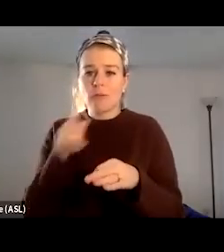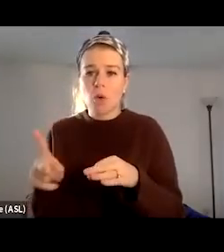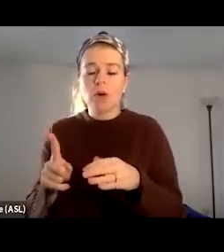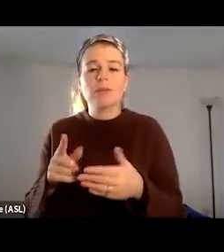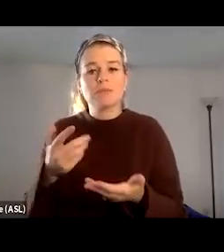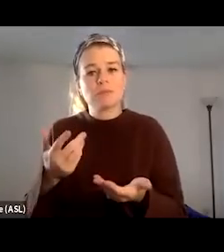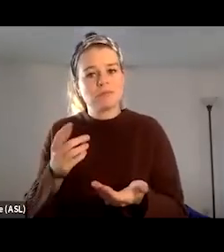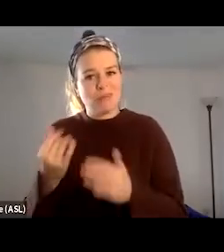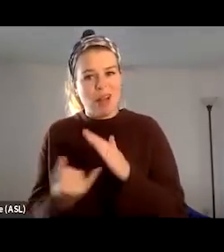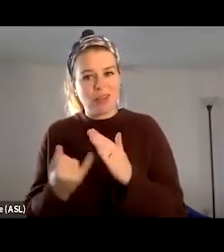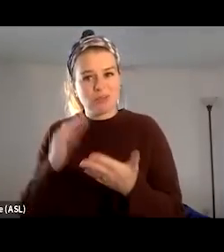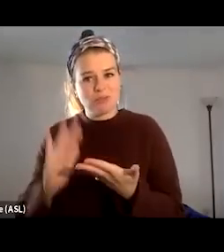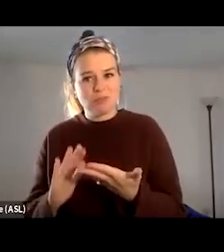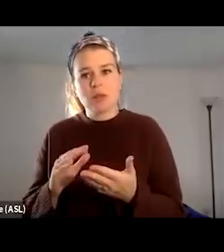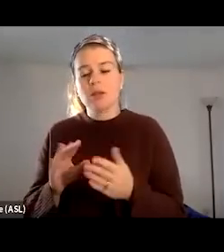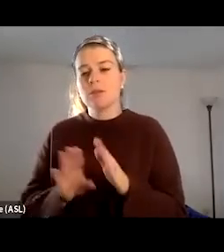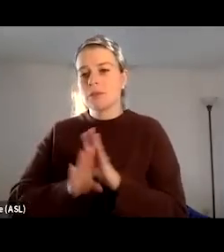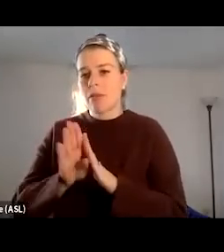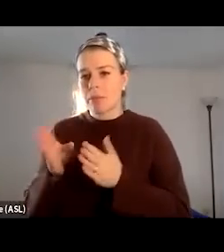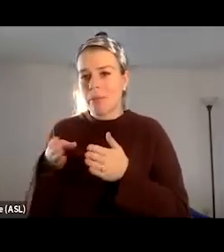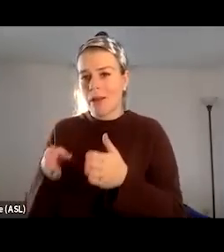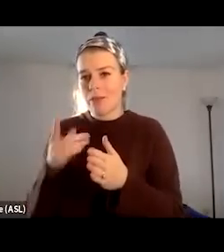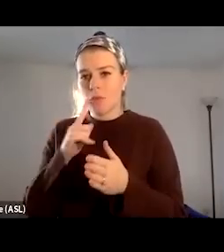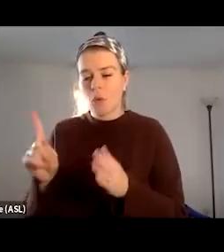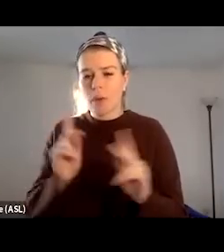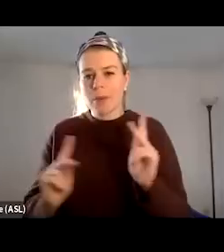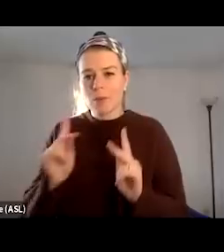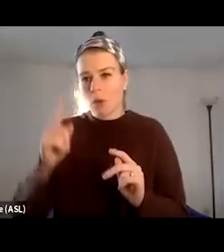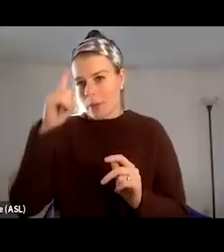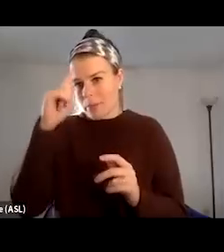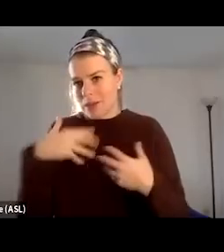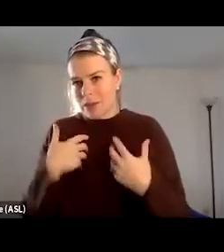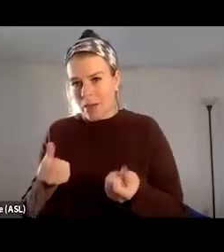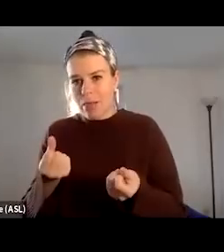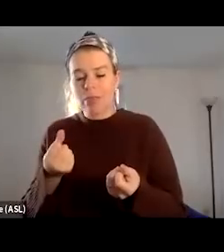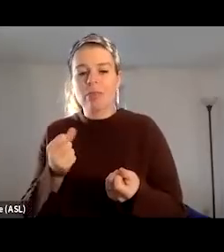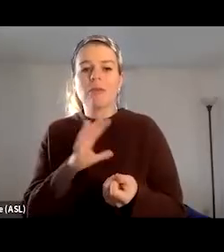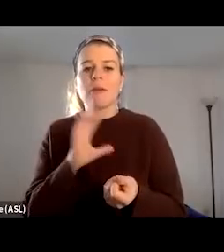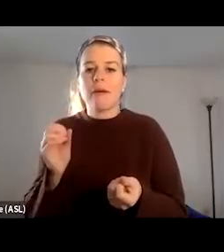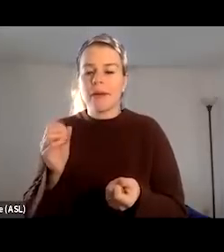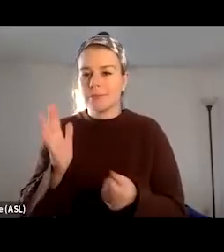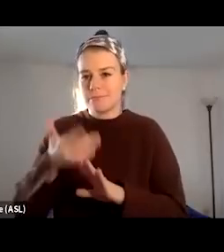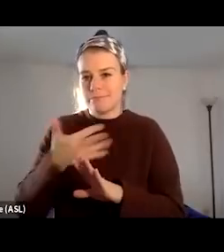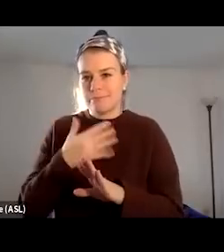y crear caminos hacia la recuperación para las personas con trastornos mentales graves e historial de sinhogarismo. Y la investigación que he realizado ha demostrado